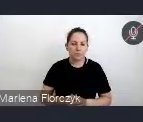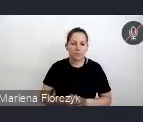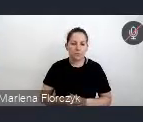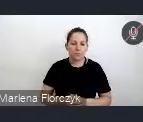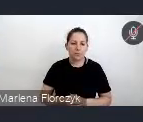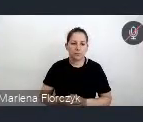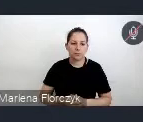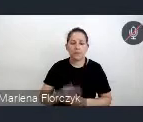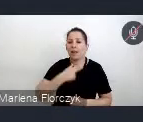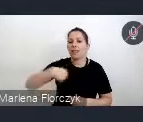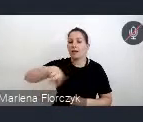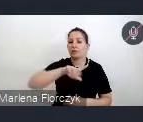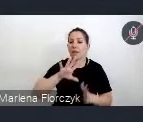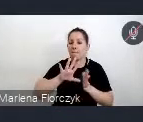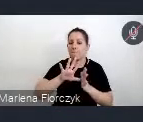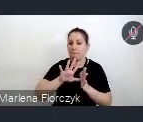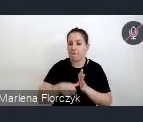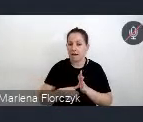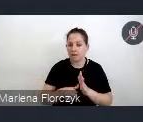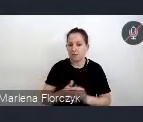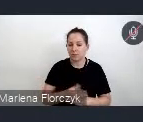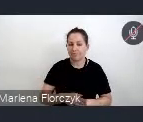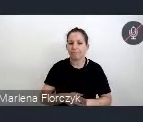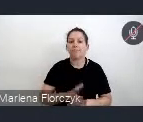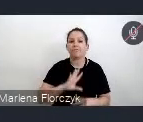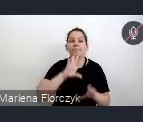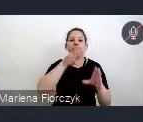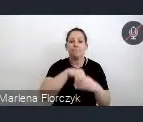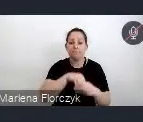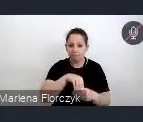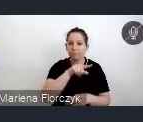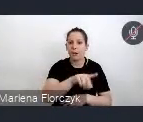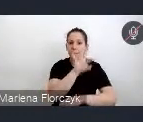Nasze miasto przystępując do tego projektu,